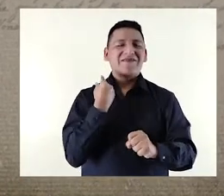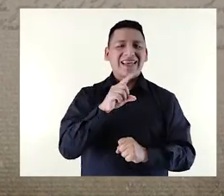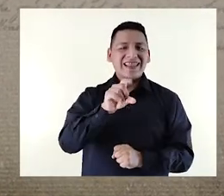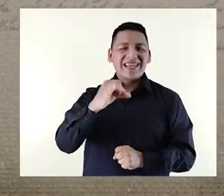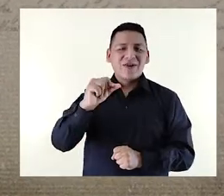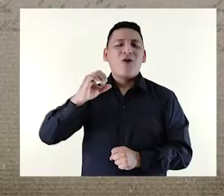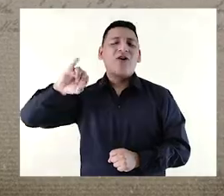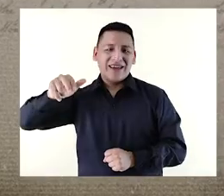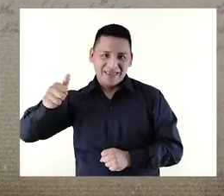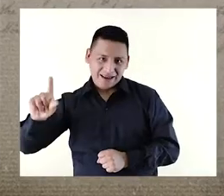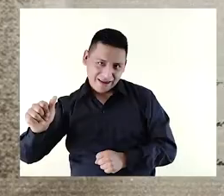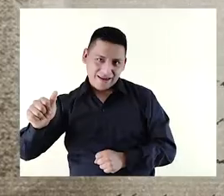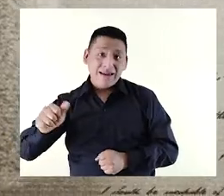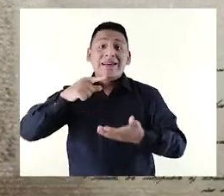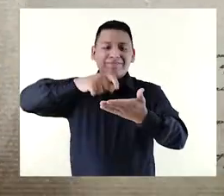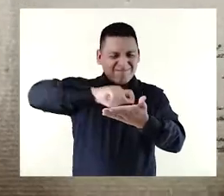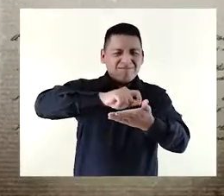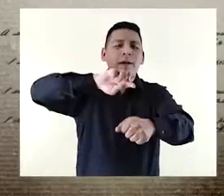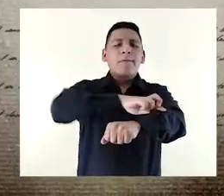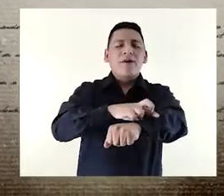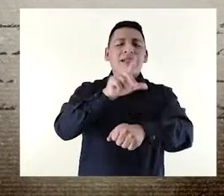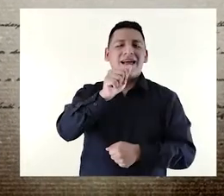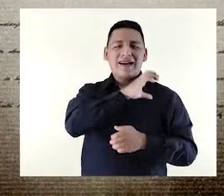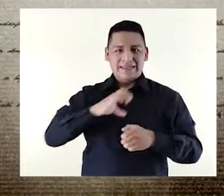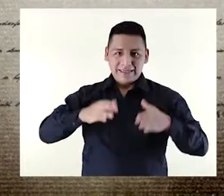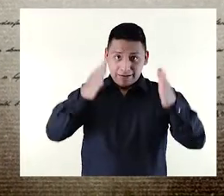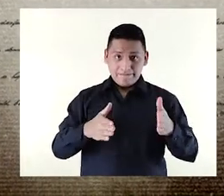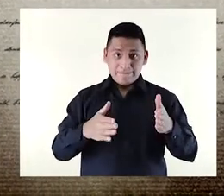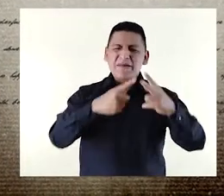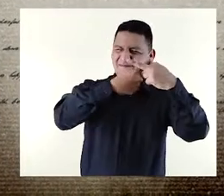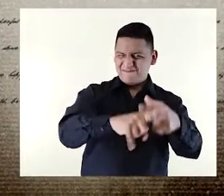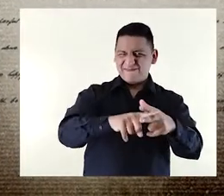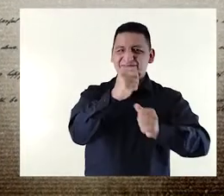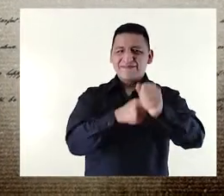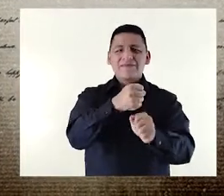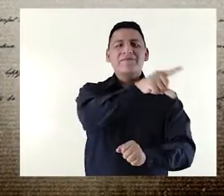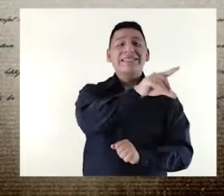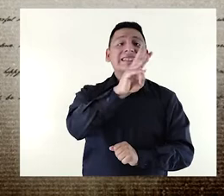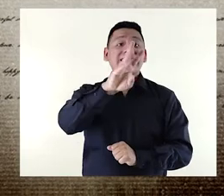Diego de Ojeda, autor del poema la Cristiada. Comenzó su historia en este lugar en 1606